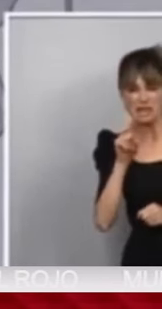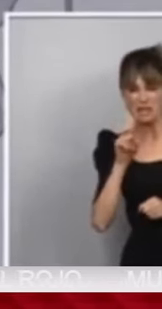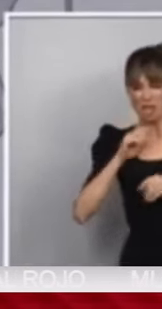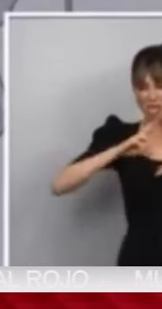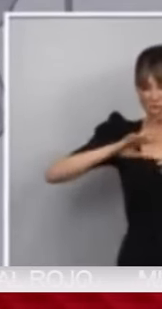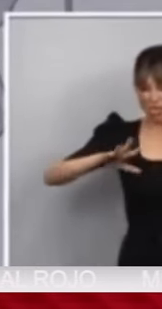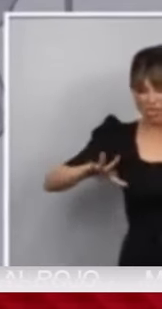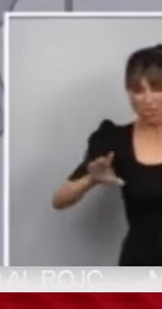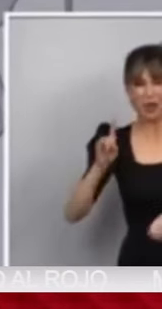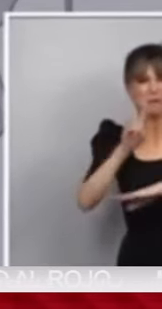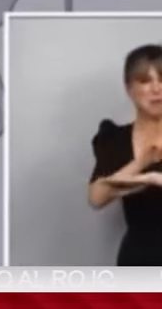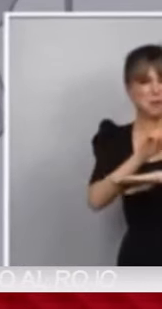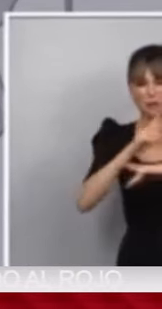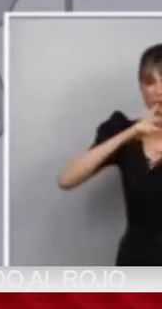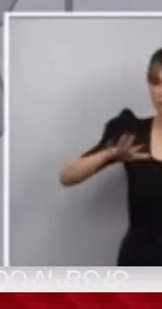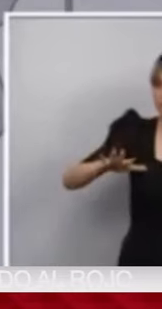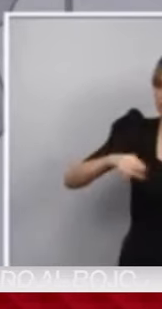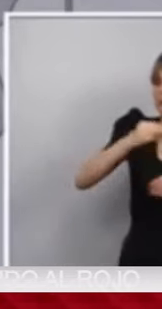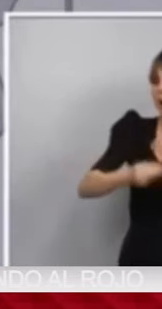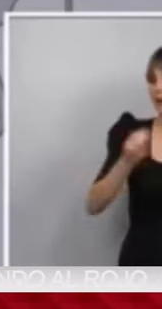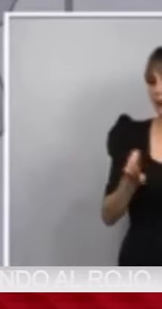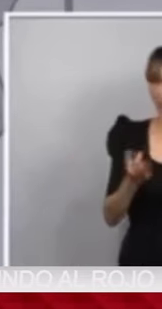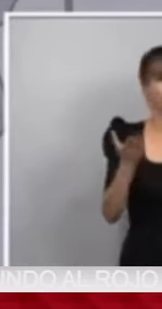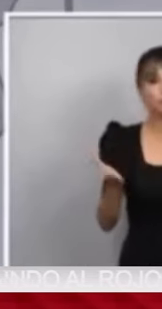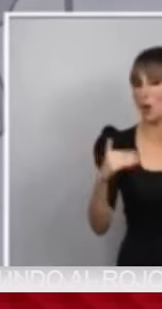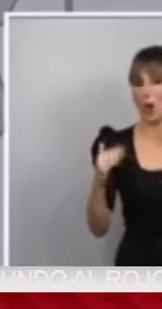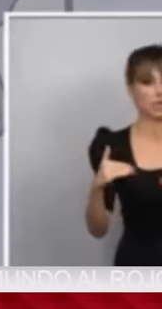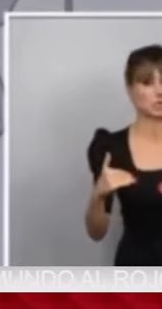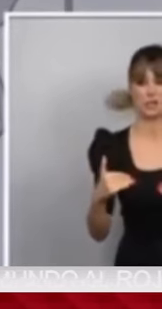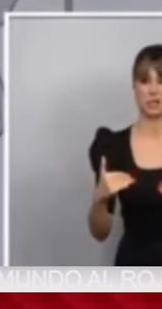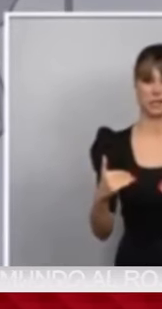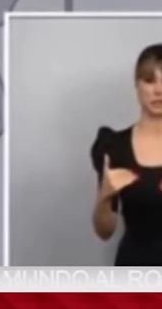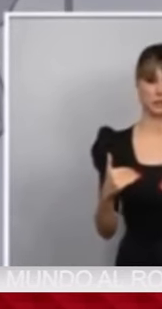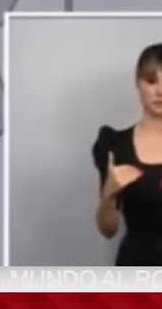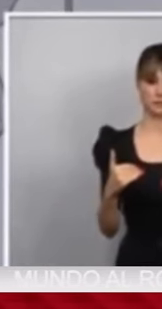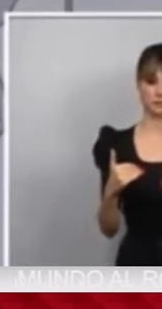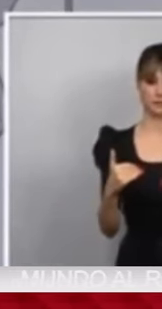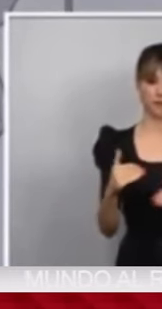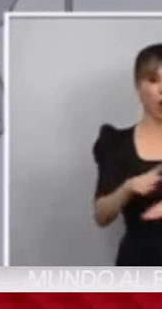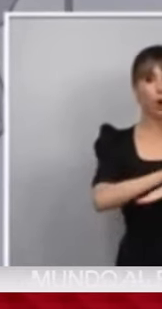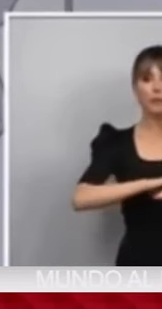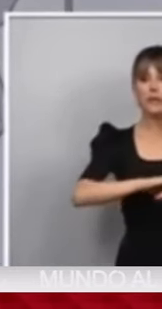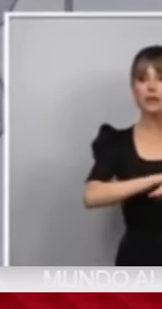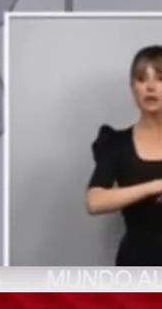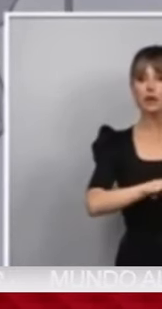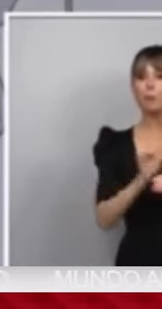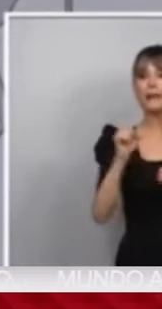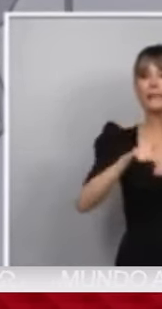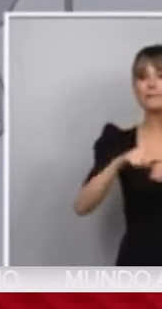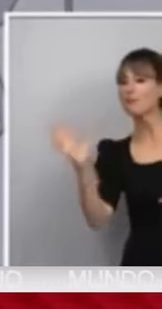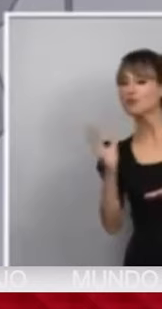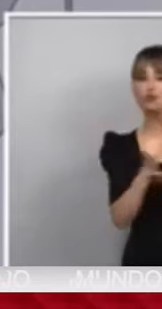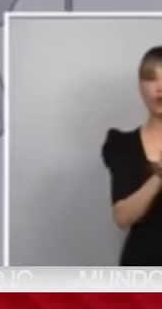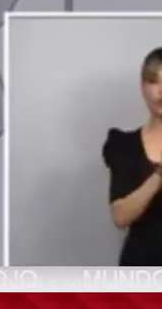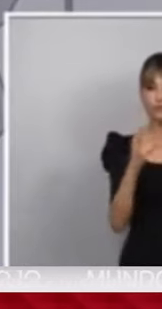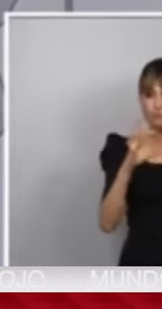que hacen es señalar injustamente bueno todos somos estado y por tanto yo lo que les puedo